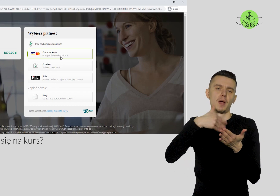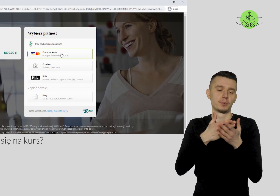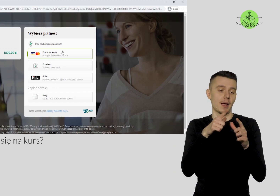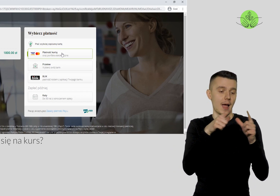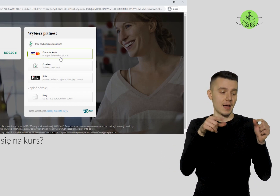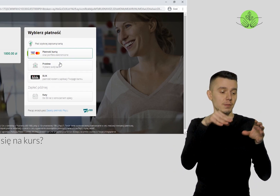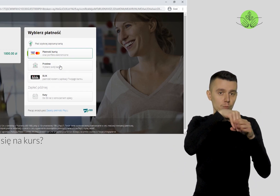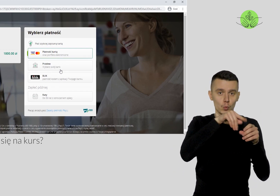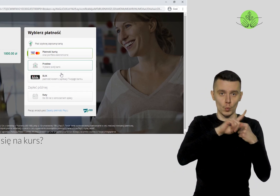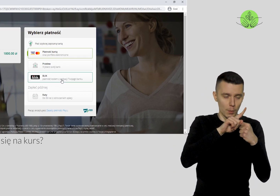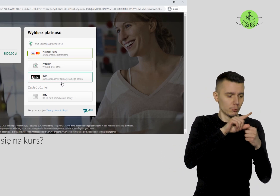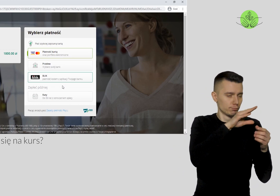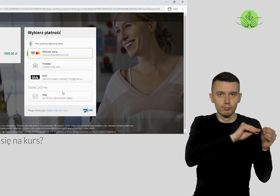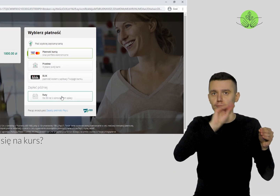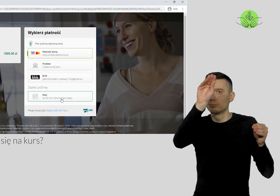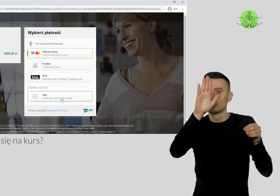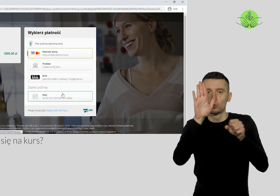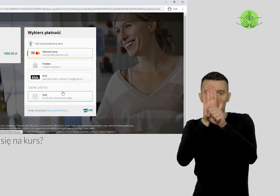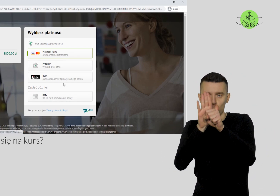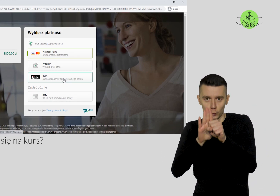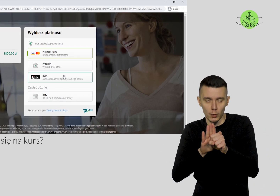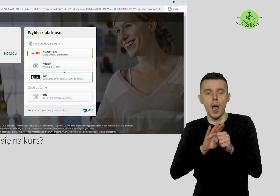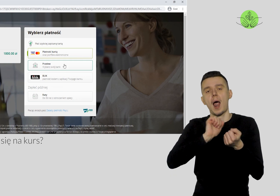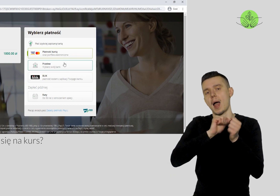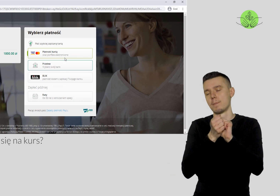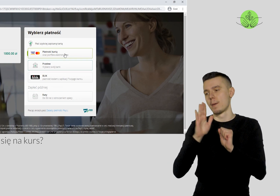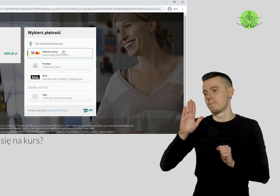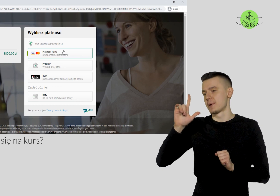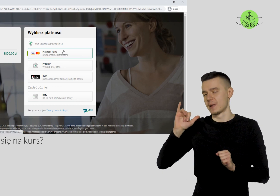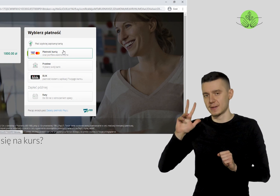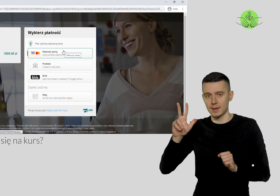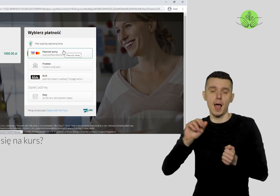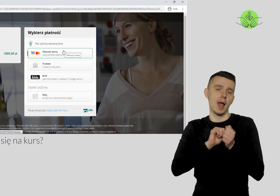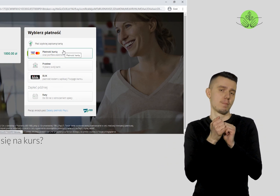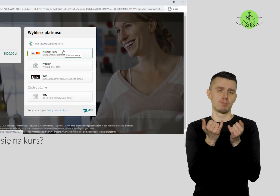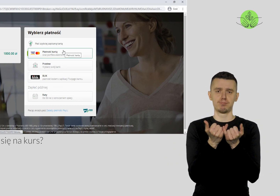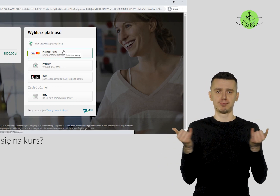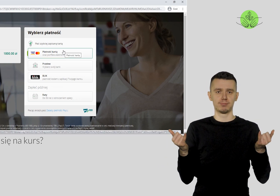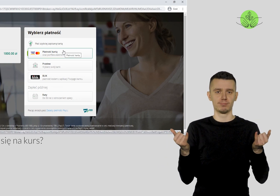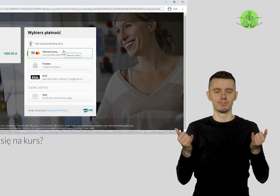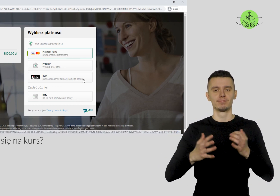np.: karta płatnicza, blik lub inne sposoby.